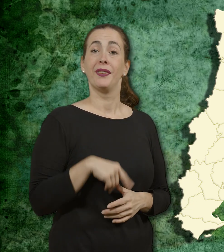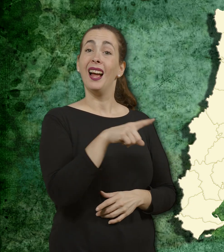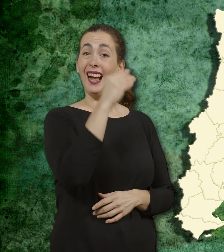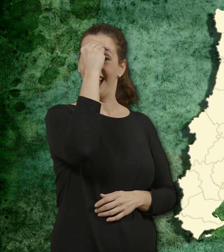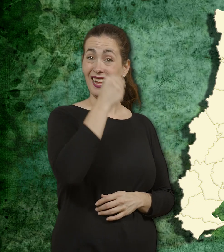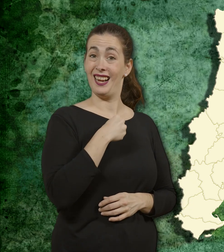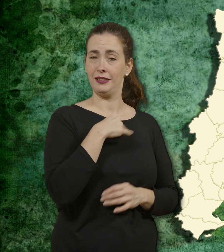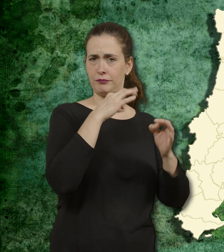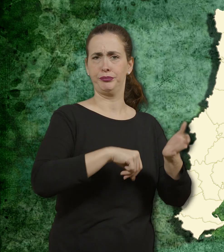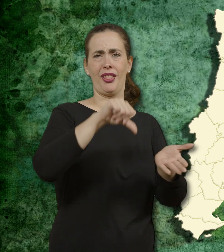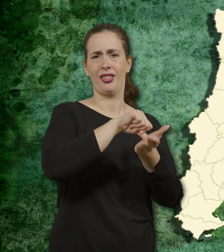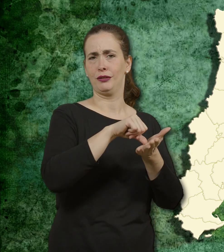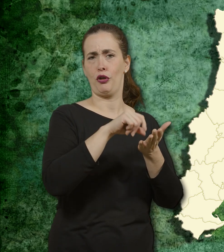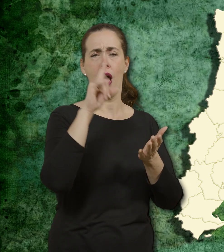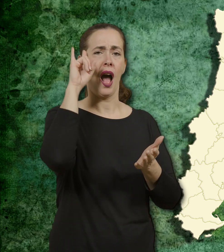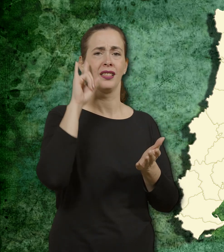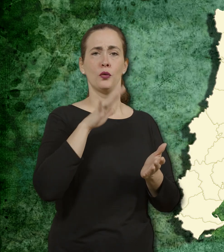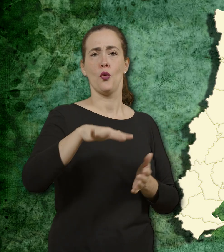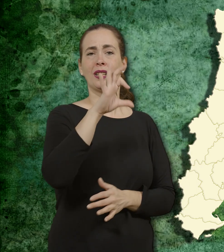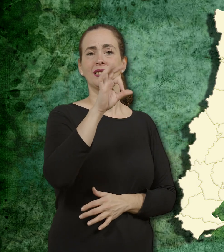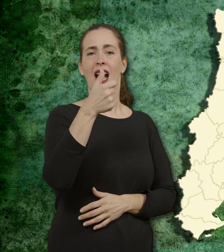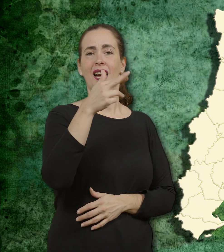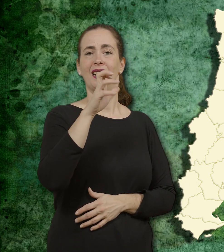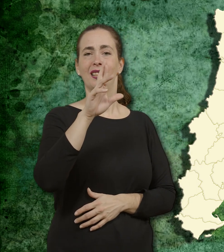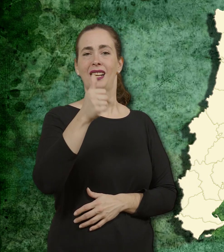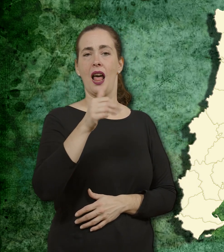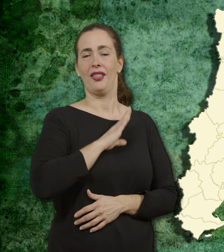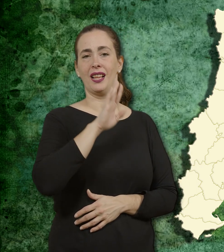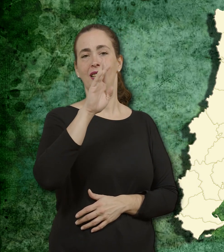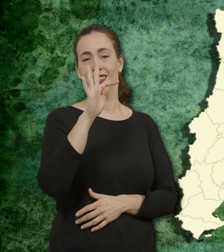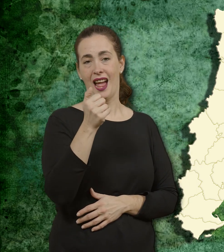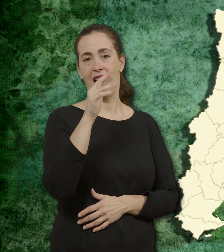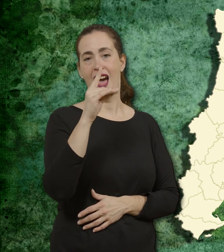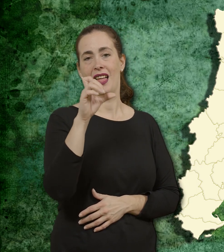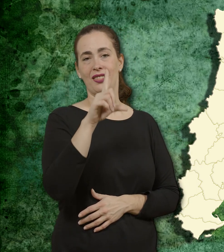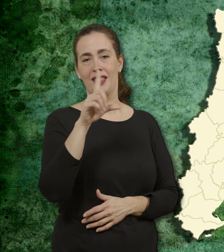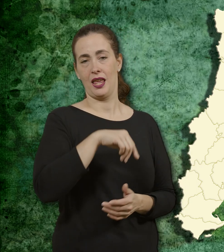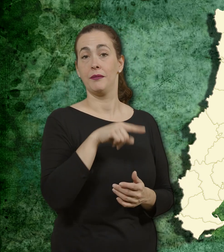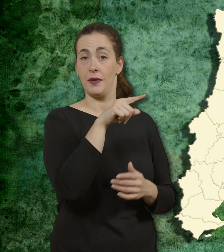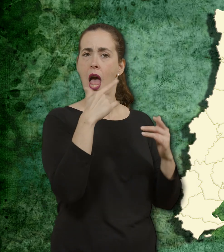és el centre de l'antiga Sagrera de Taradell.